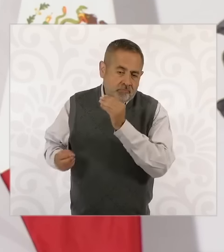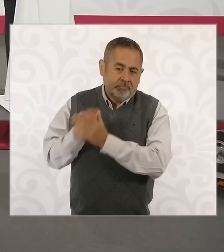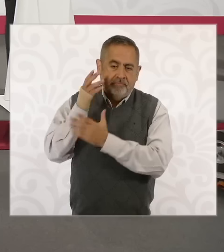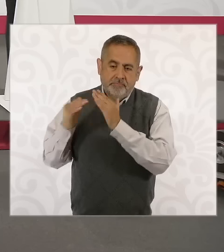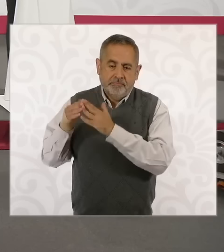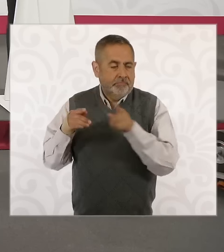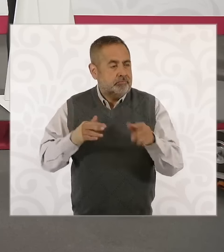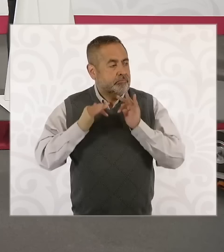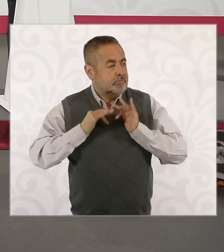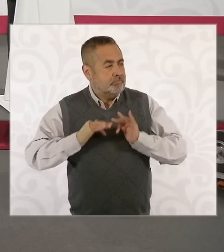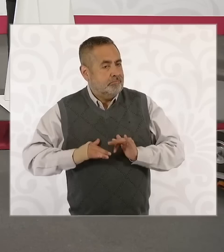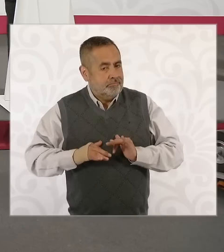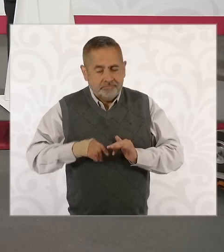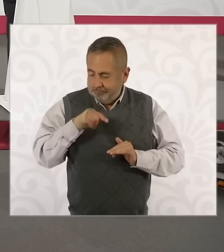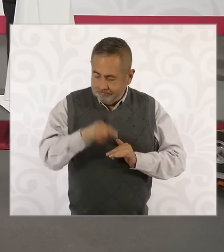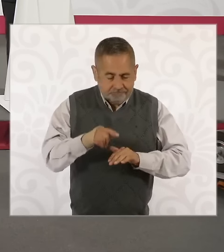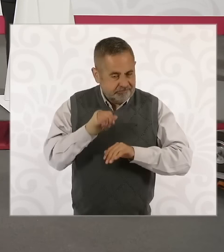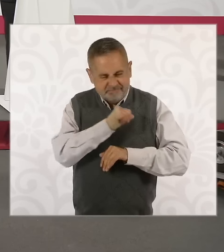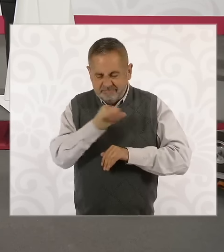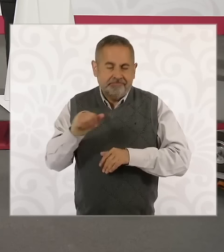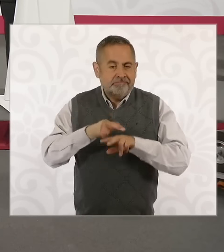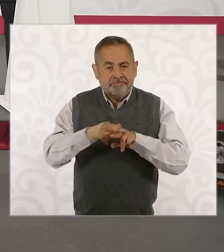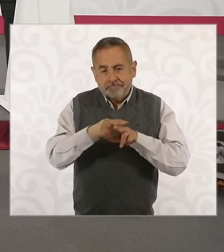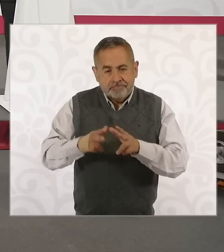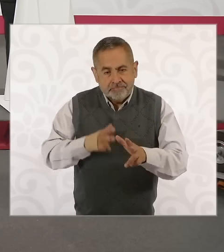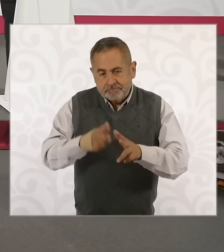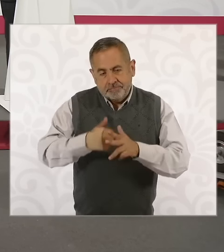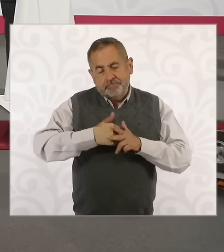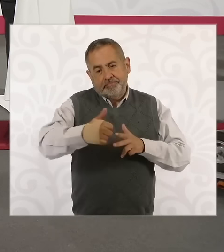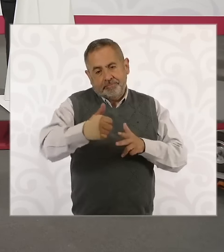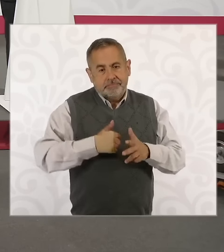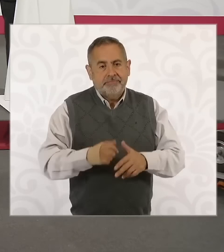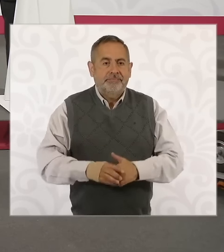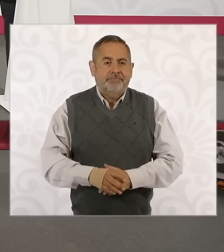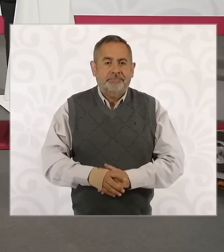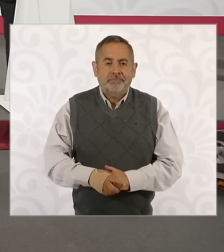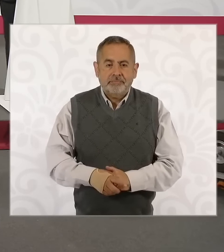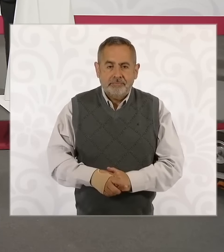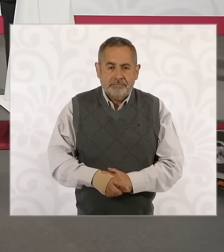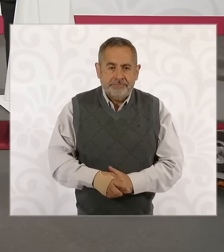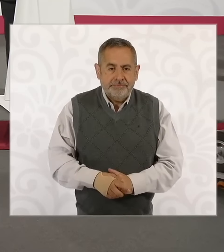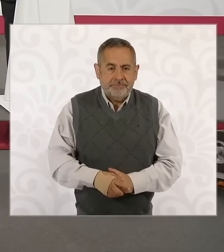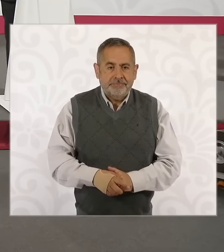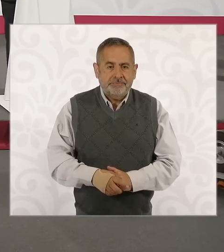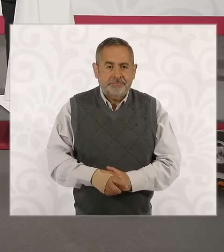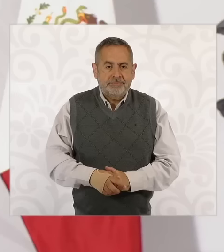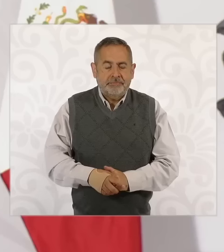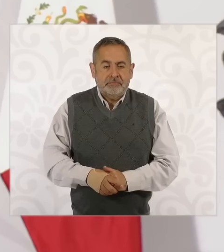tengan una relocalización justa. La que sigue, por favor. Eh, este mapa nos permite brevemente